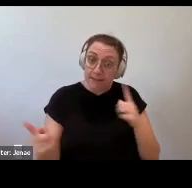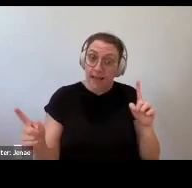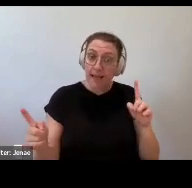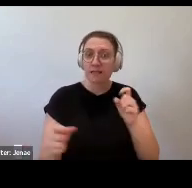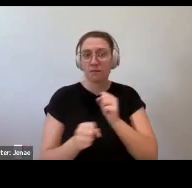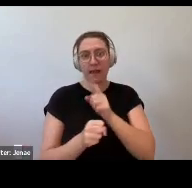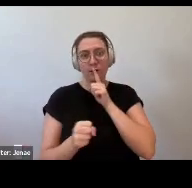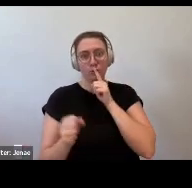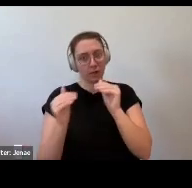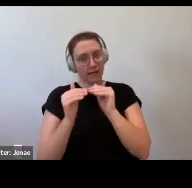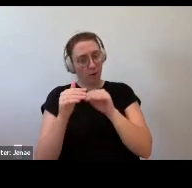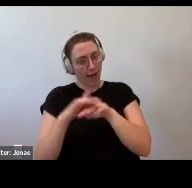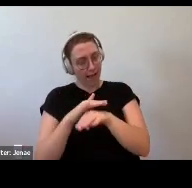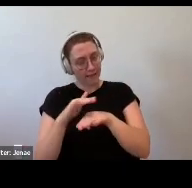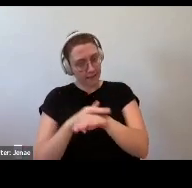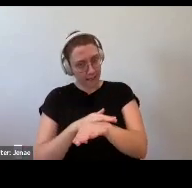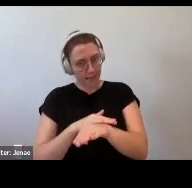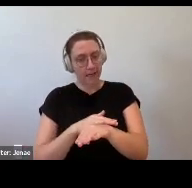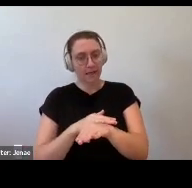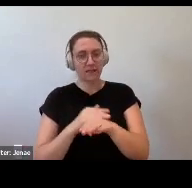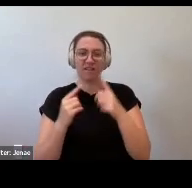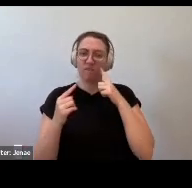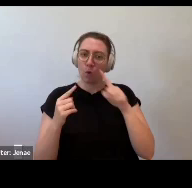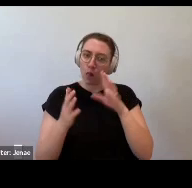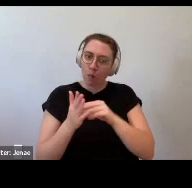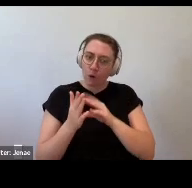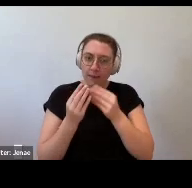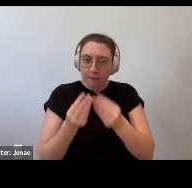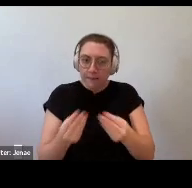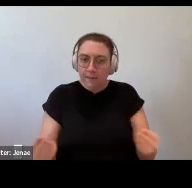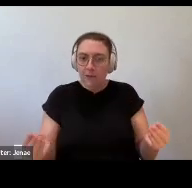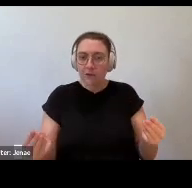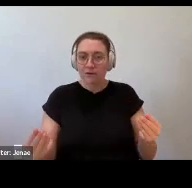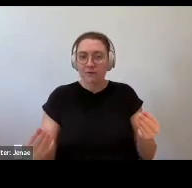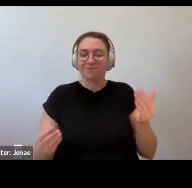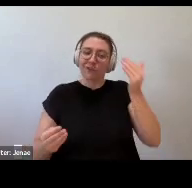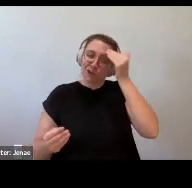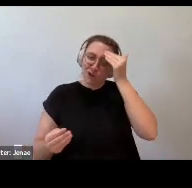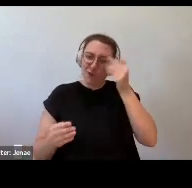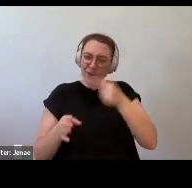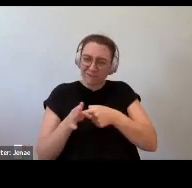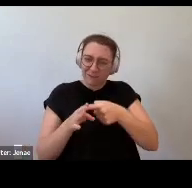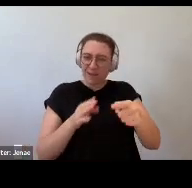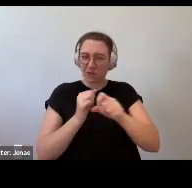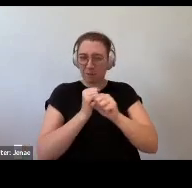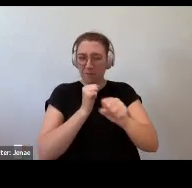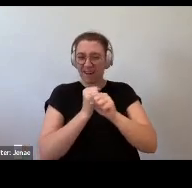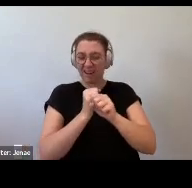el acceso equitativo a la educación y a los materiales de aprendizaje. Conocer los medios especializados ayuda a padres